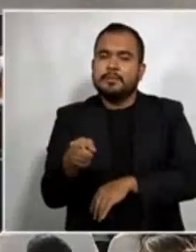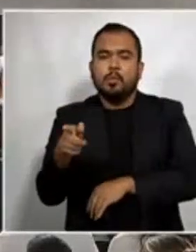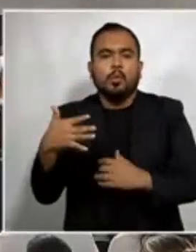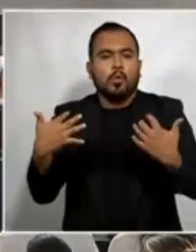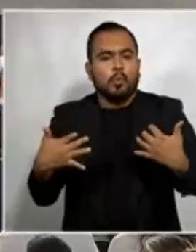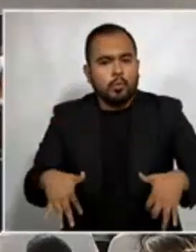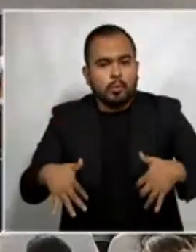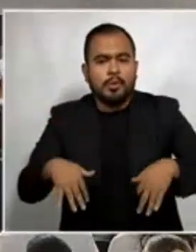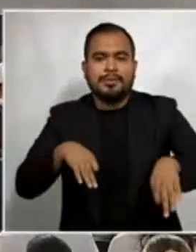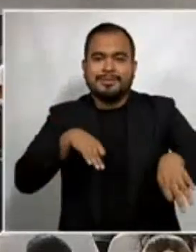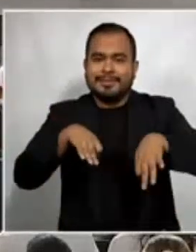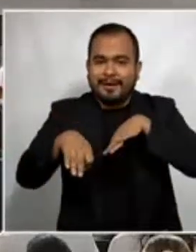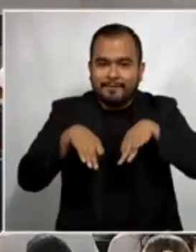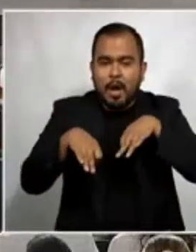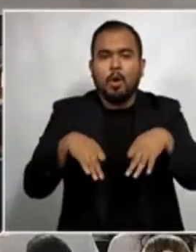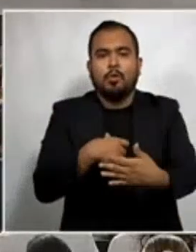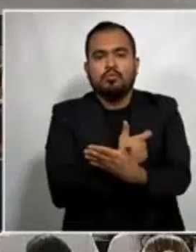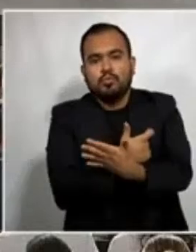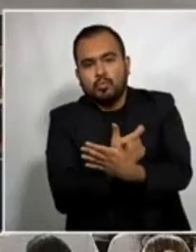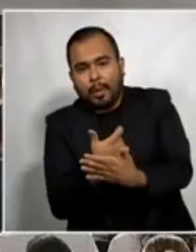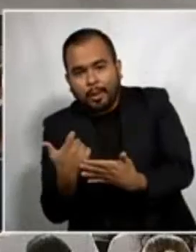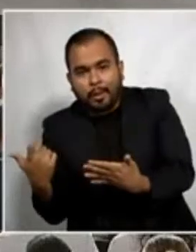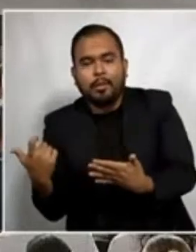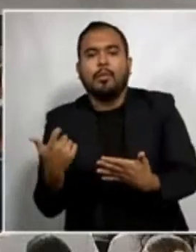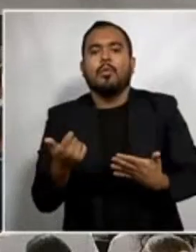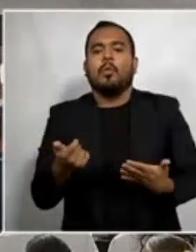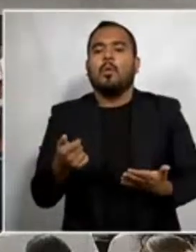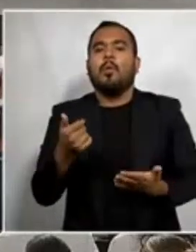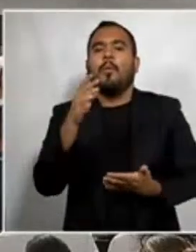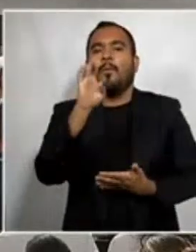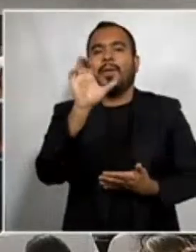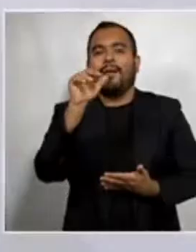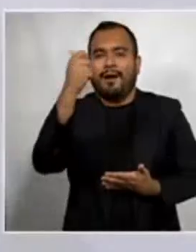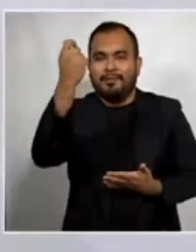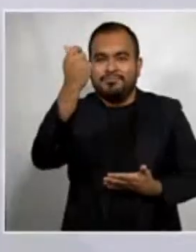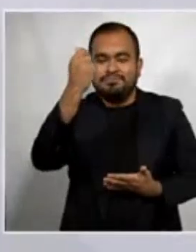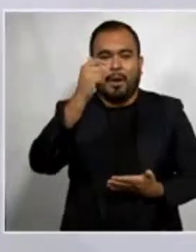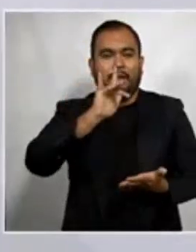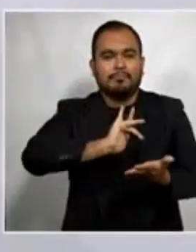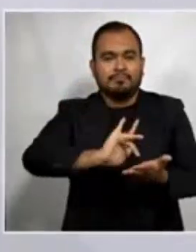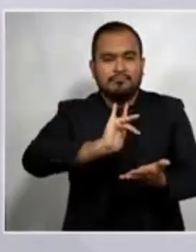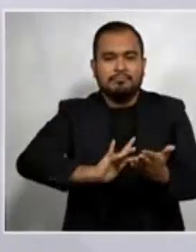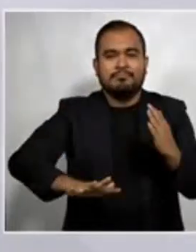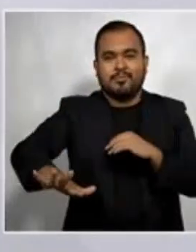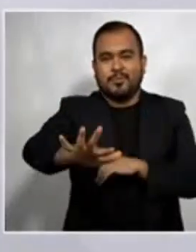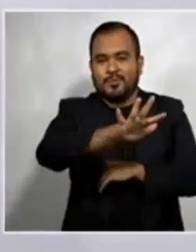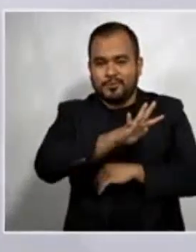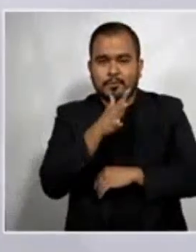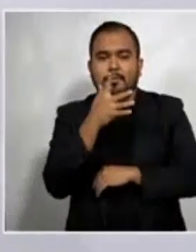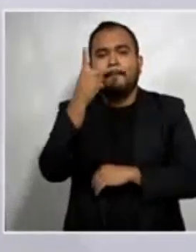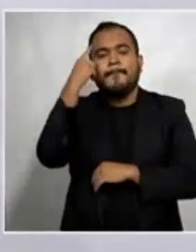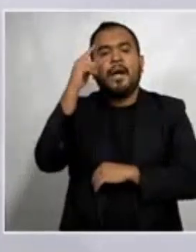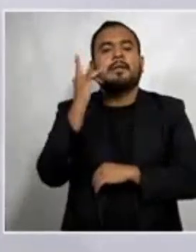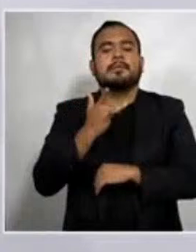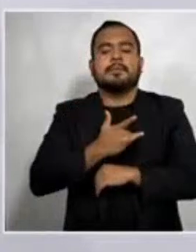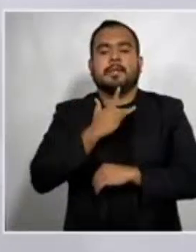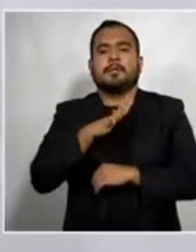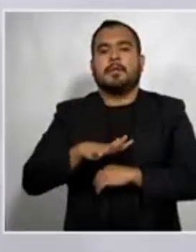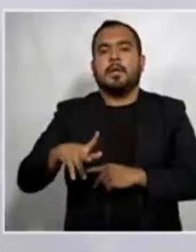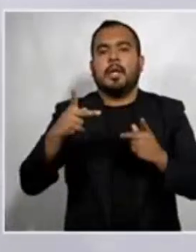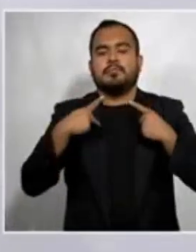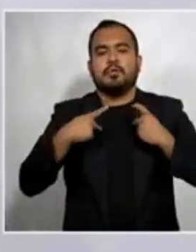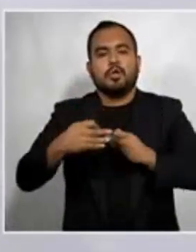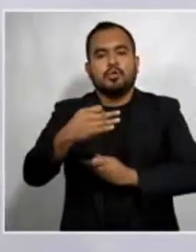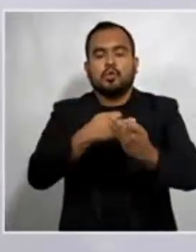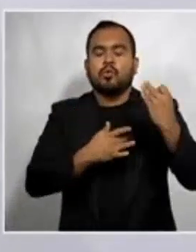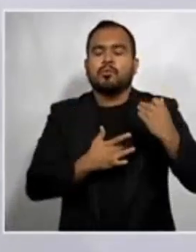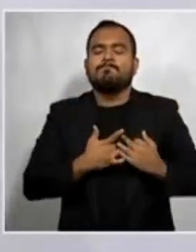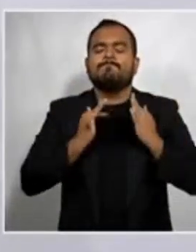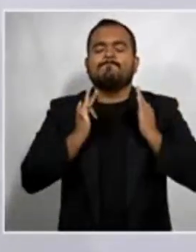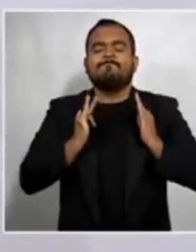salario, los programas sociales para construir un estado de bienestar social ahora con la presidenta